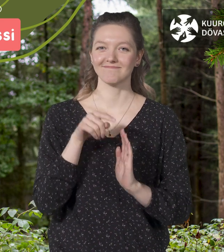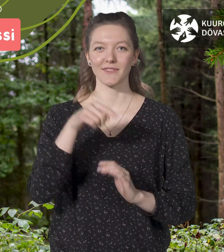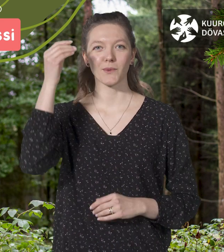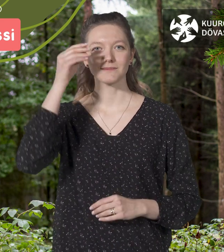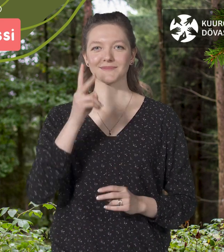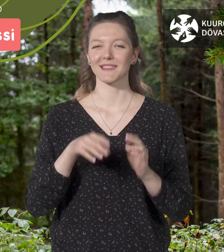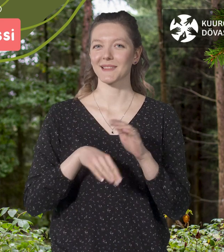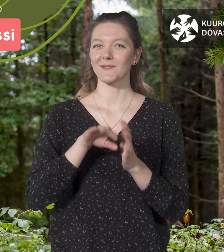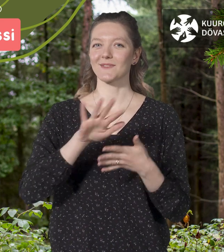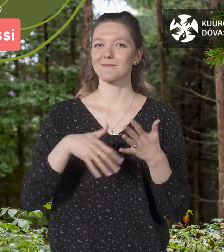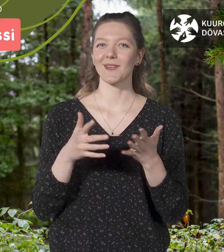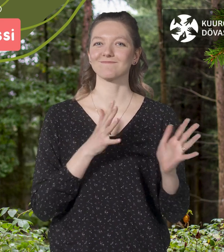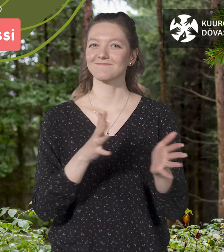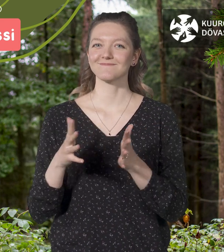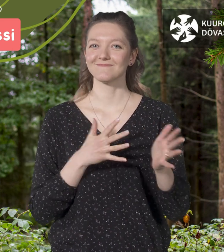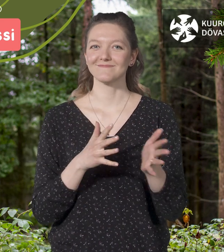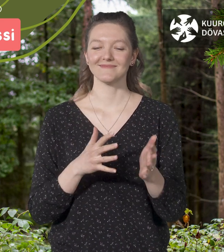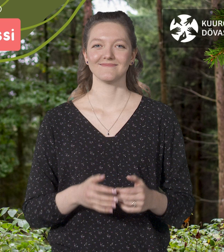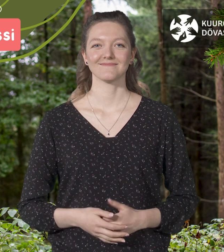Kurssilla on taatusti täyttä viittomakielistä toimintaa!